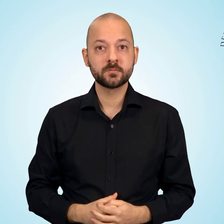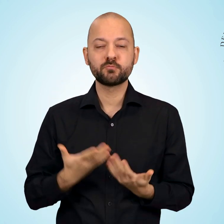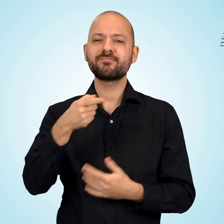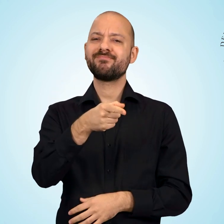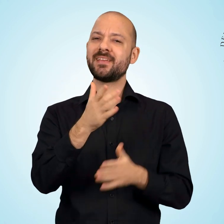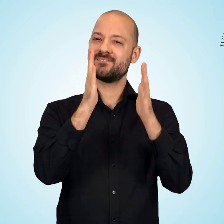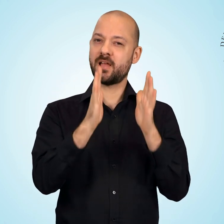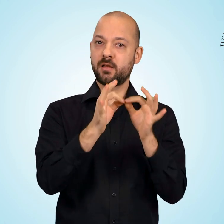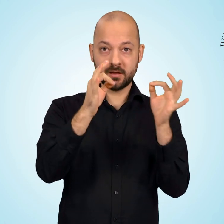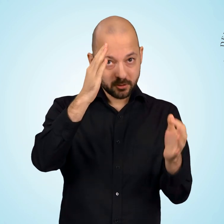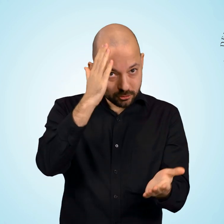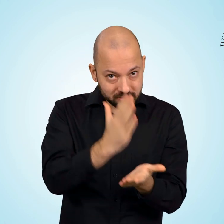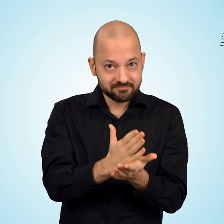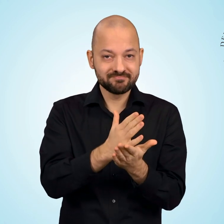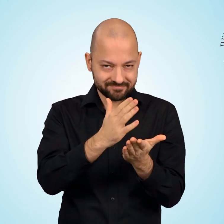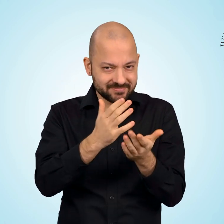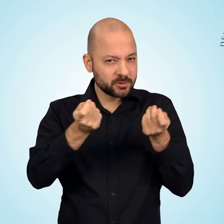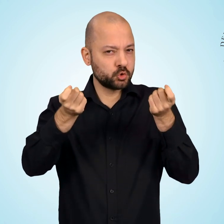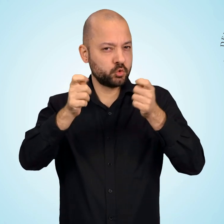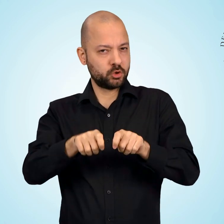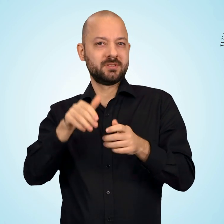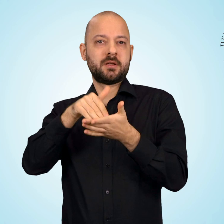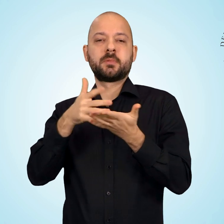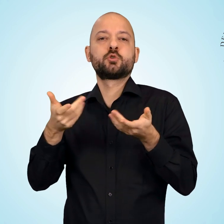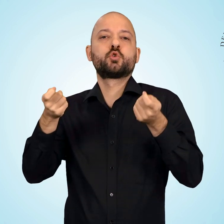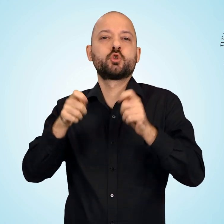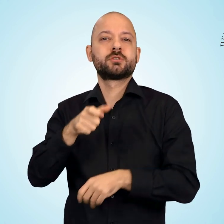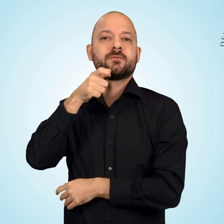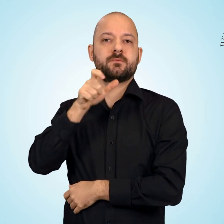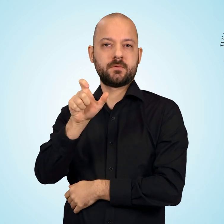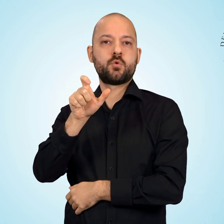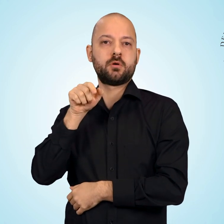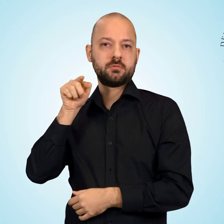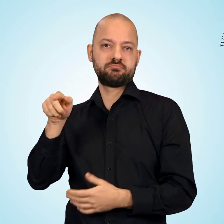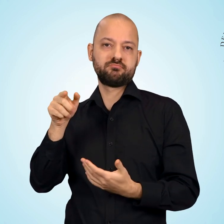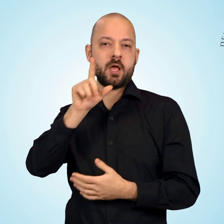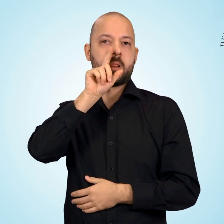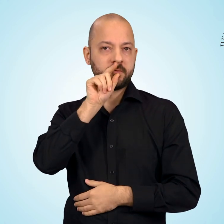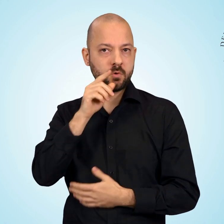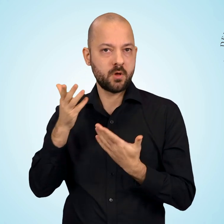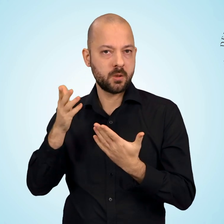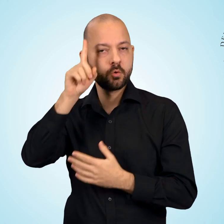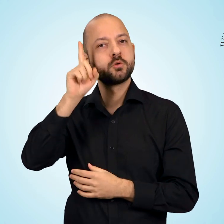Beendet wird die Fachtagung mit einem Schlusswort des Präsidenten des DGB,